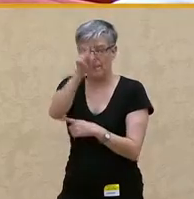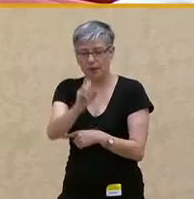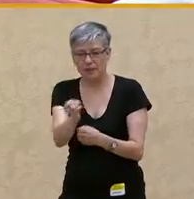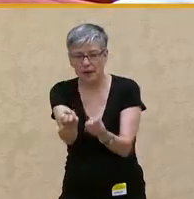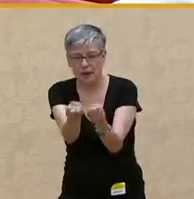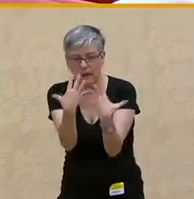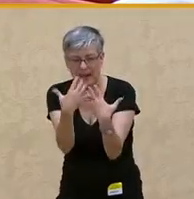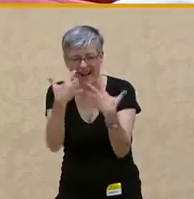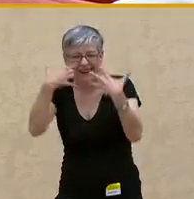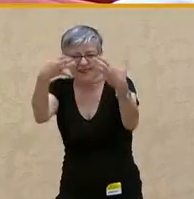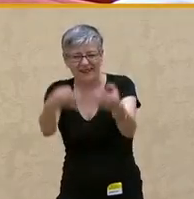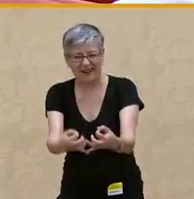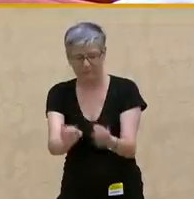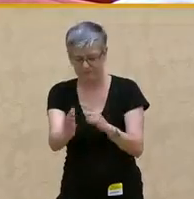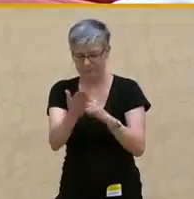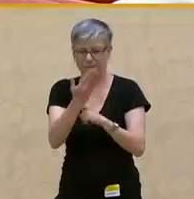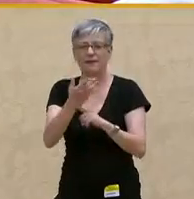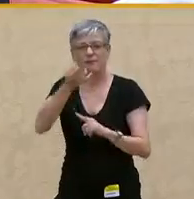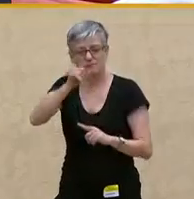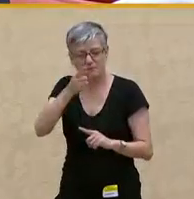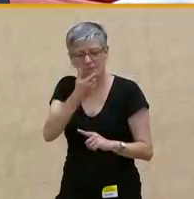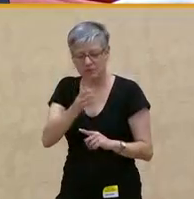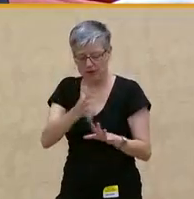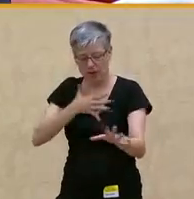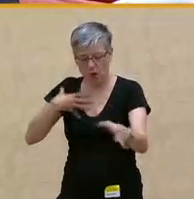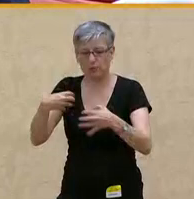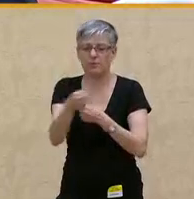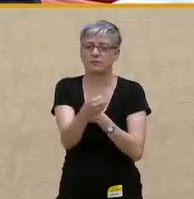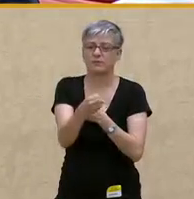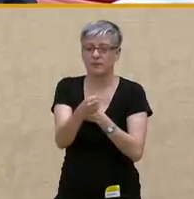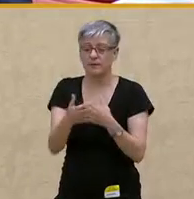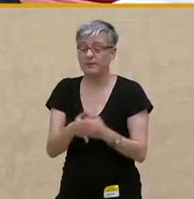primera mano y empatizar. Yo creo que el abrazo que nos has hecho darnos nos hace darnos cuenta